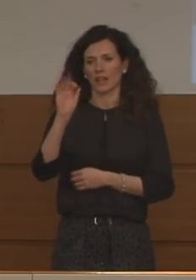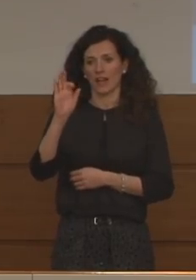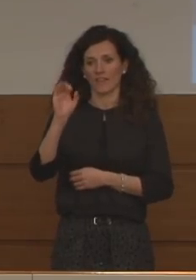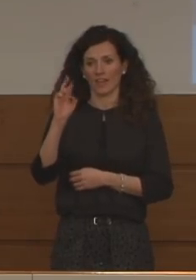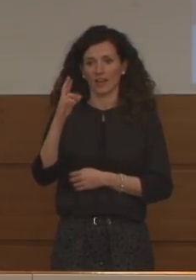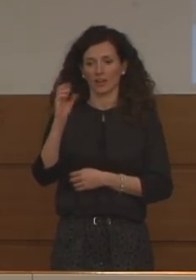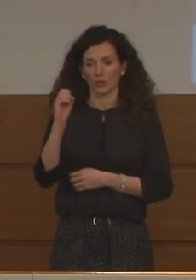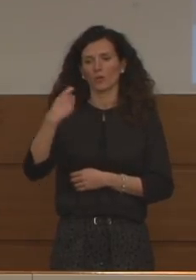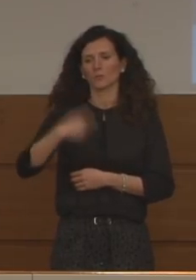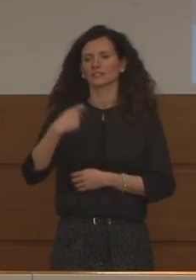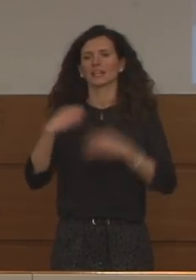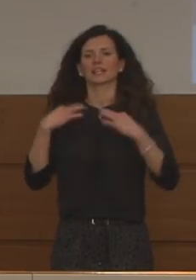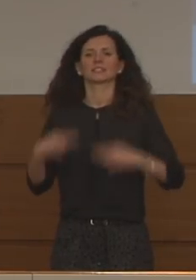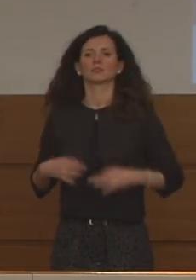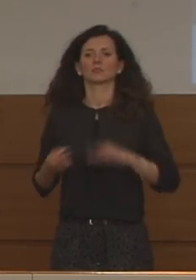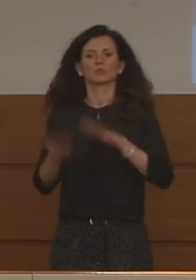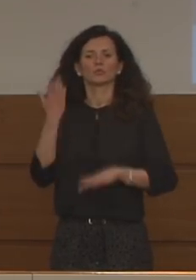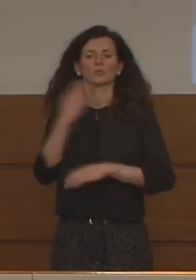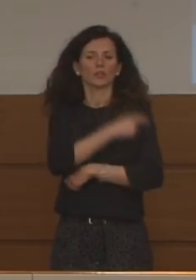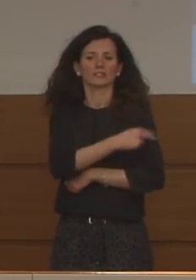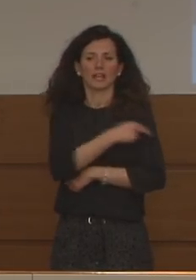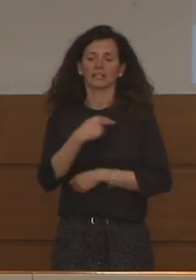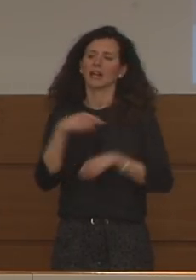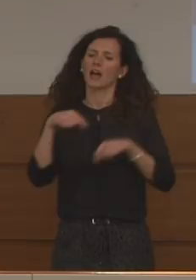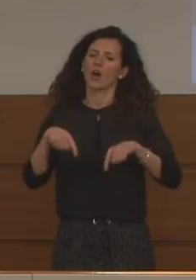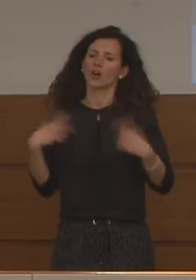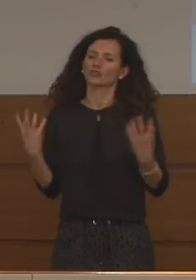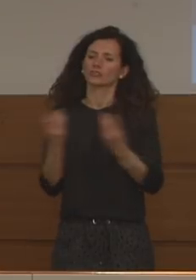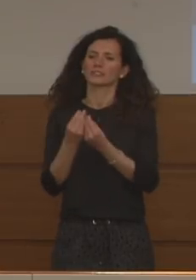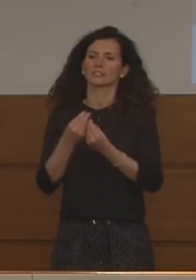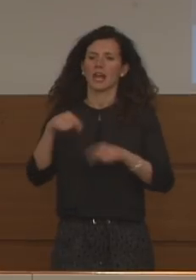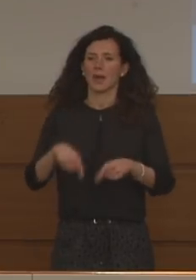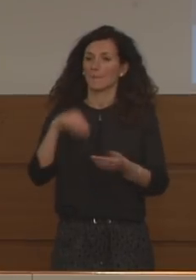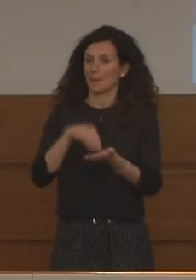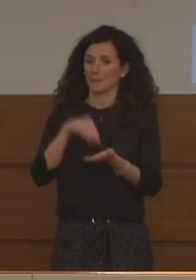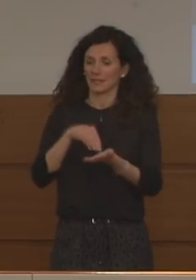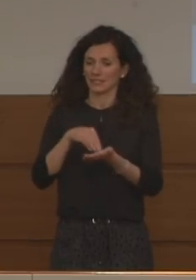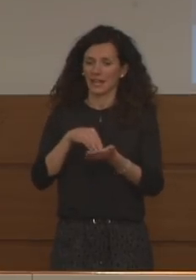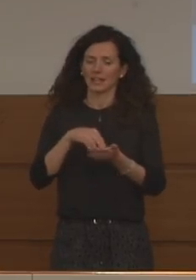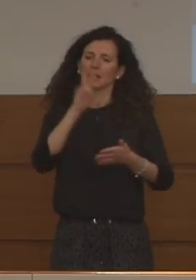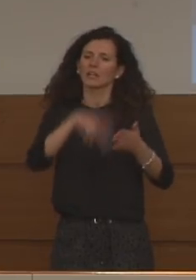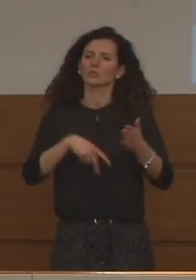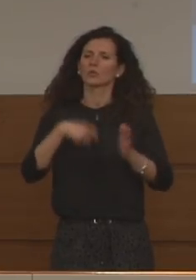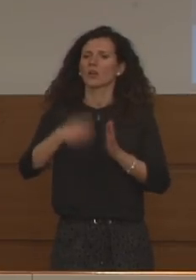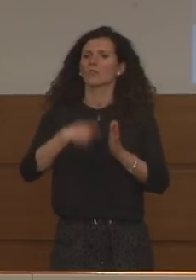dell'Istituto Superiore di Sanità, che oggi mi accompagna nella lettura del bollettino